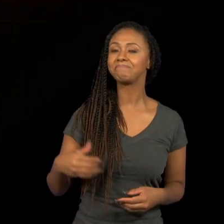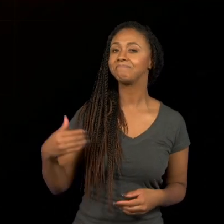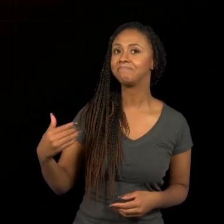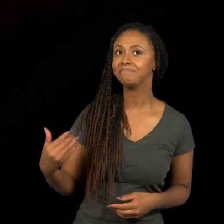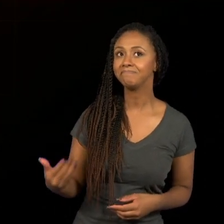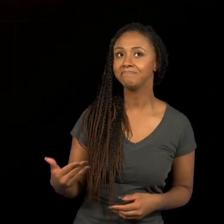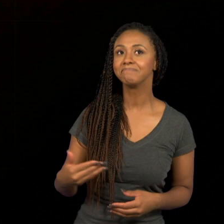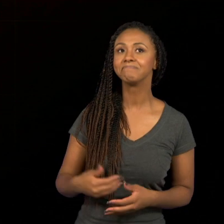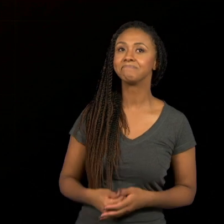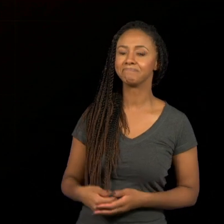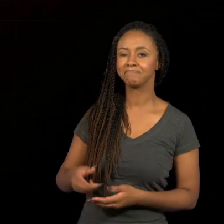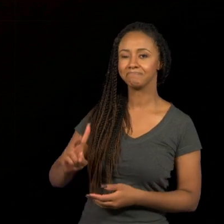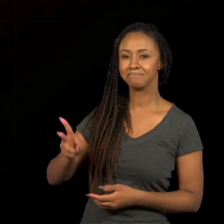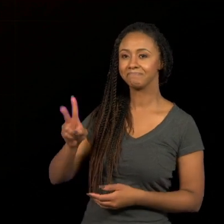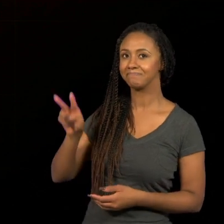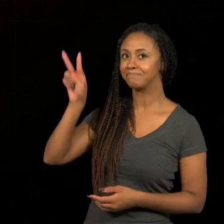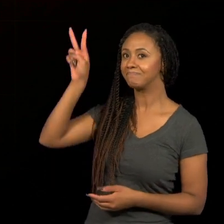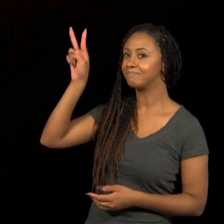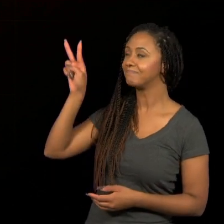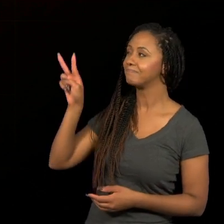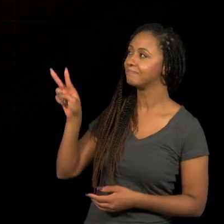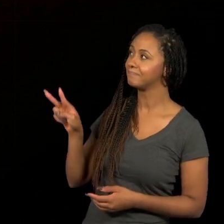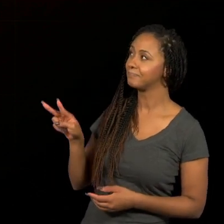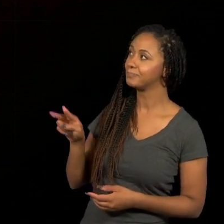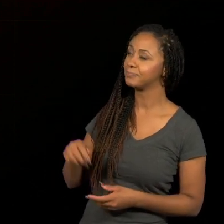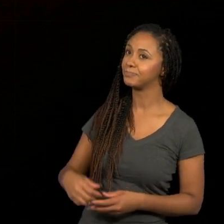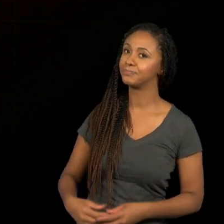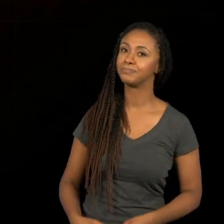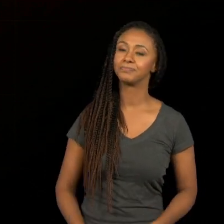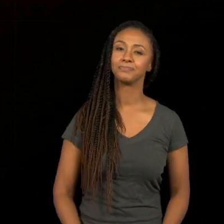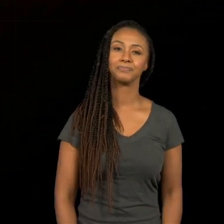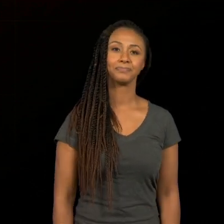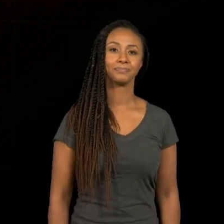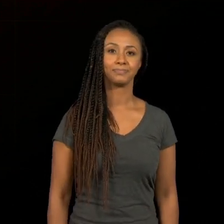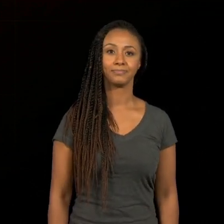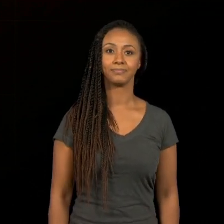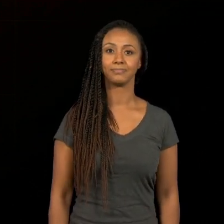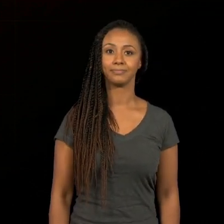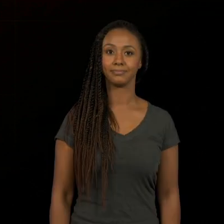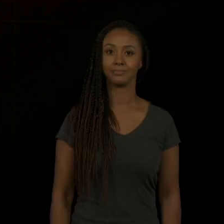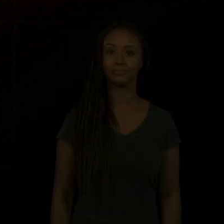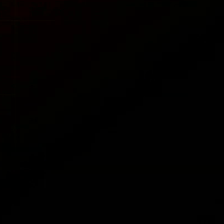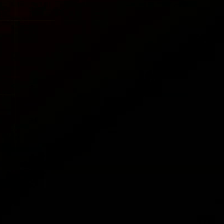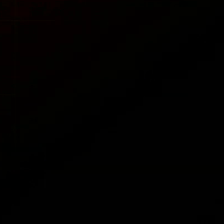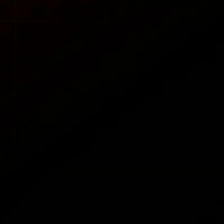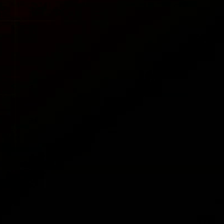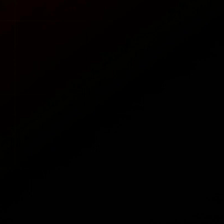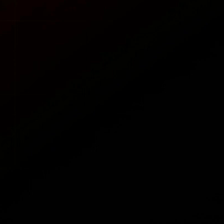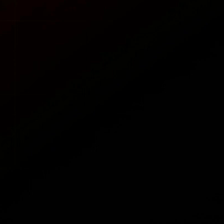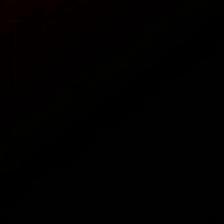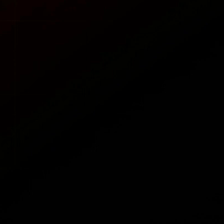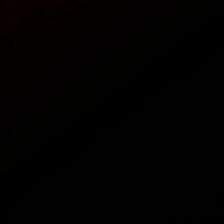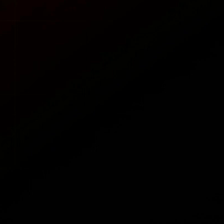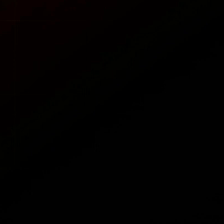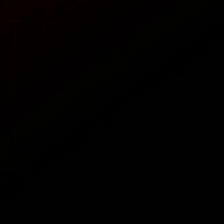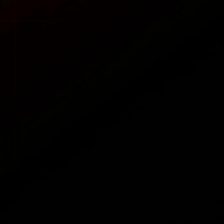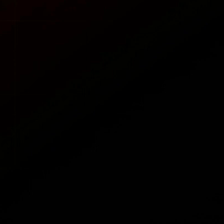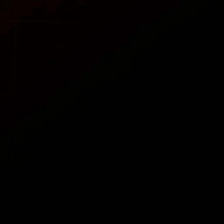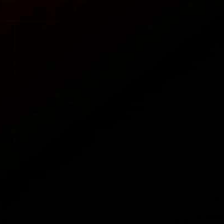"QUE O LEITOR QUE LIA AQUILO COMO PURO ALTO-FALANTE, E, SEM QUERER, IMANTARA TODOS ALI, CIRCUNSTANTES, RECEAVA QUE